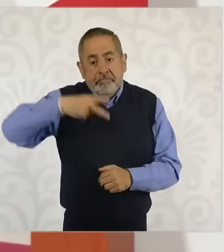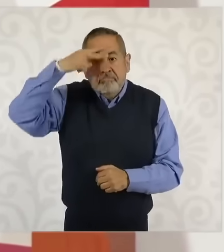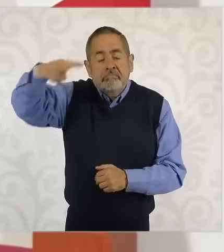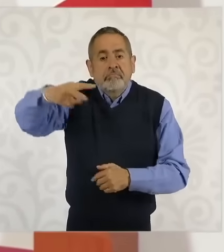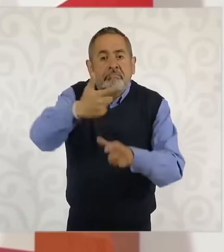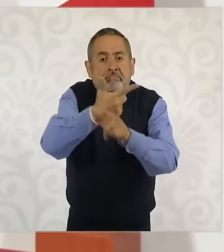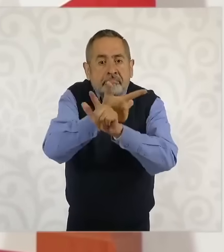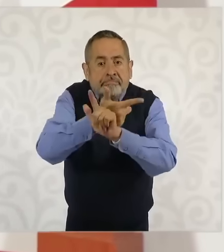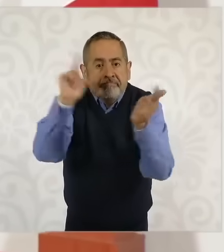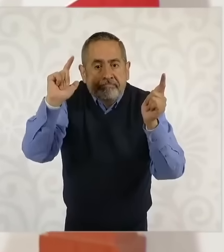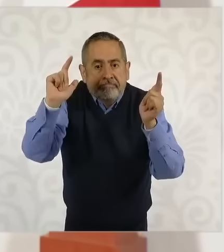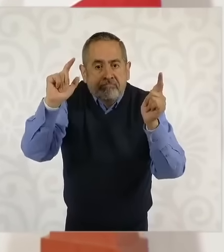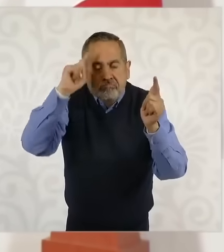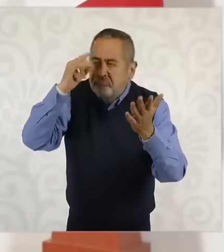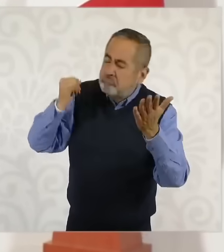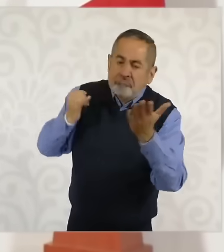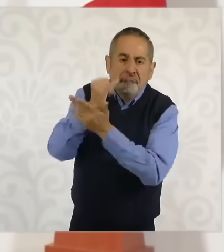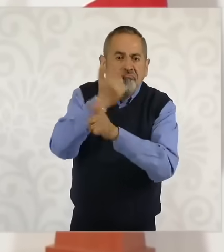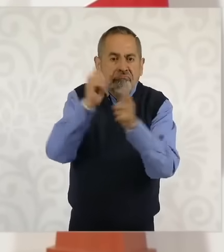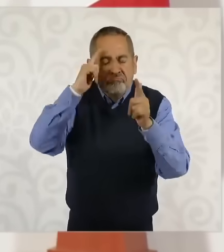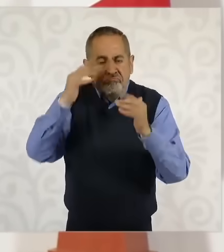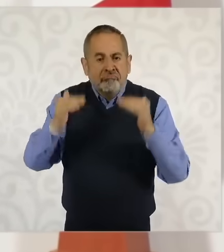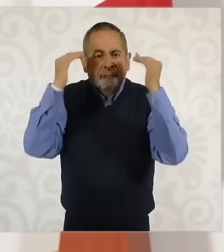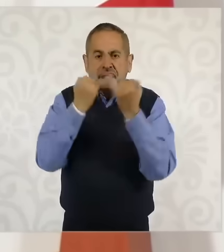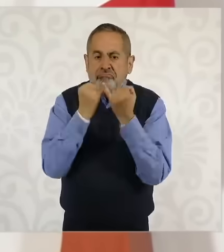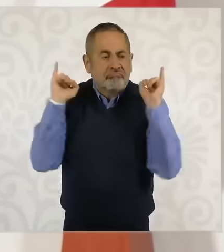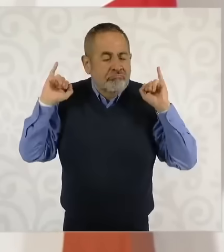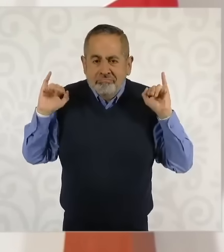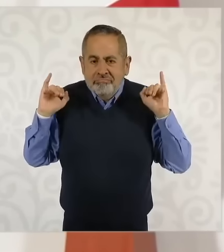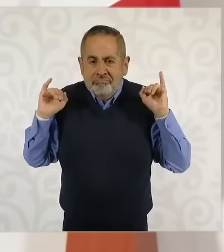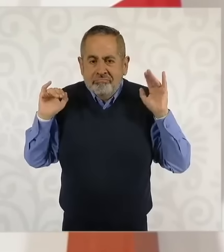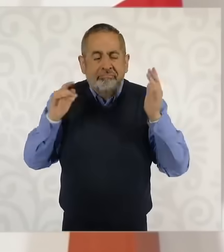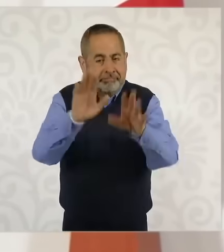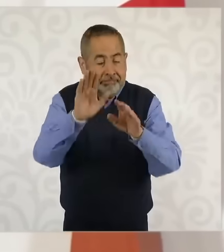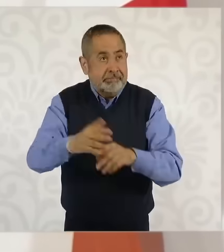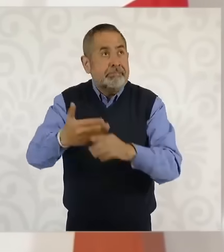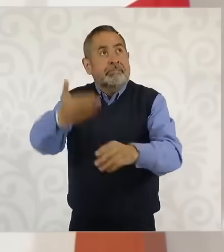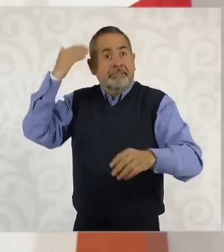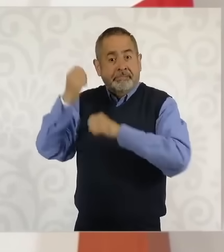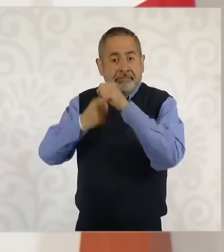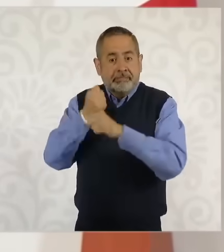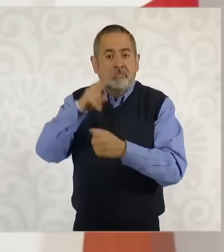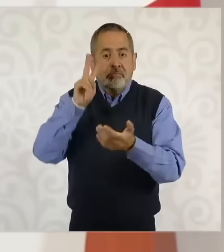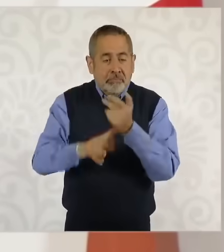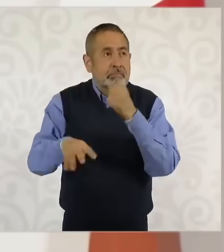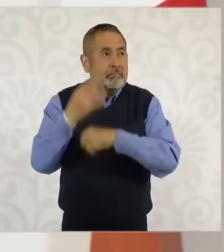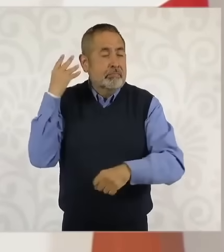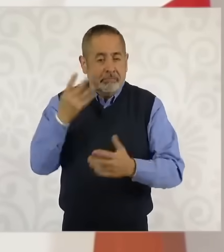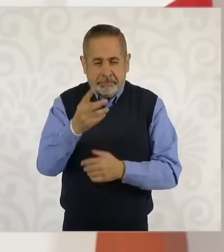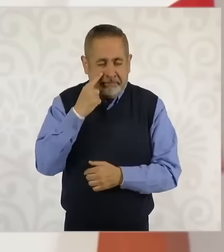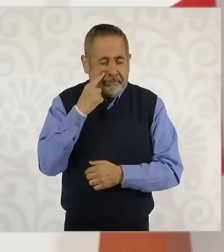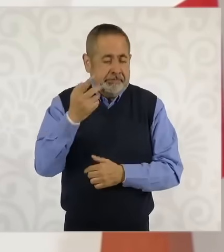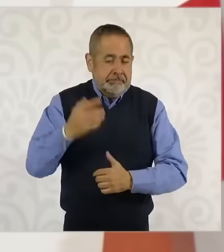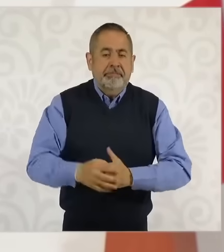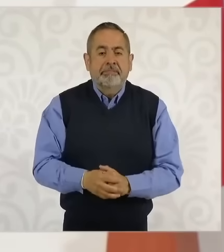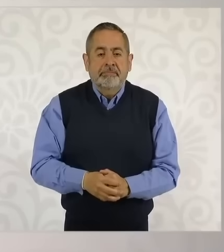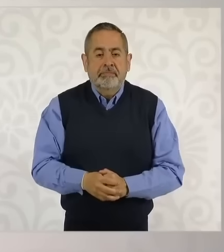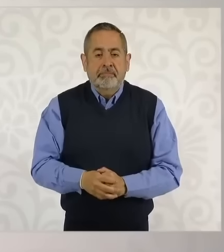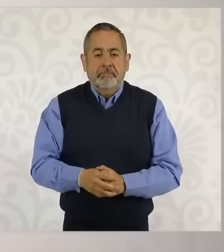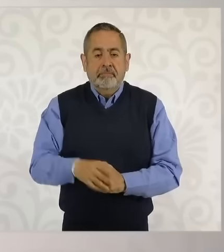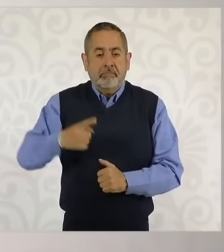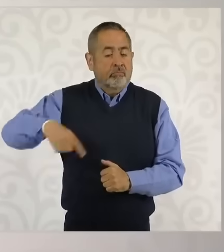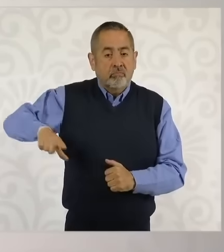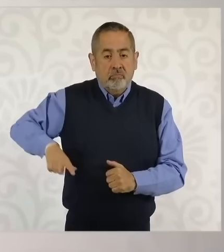eso es lo primero. Ahí desde 2014, fíjense, 2014, todavía no gobernaba el presidente López